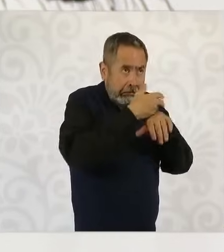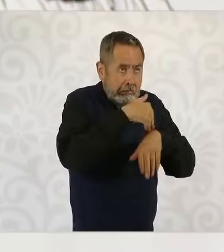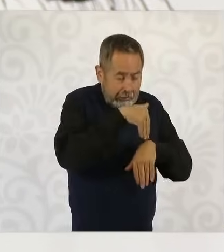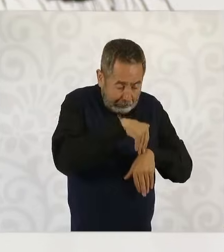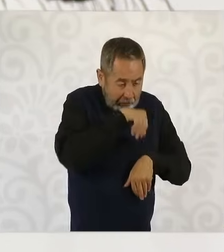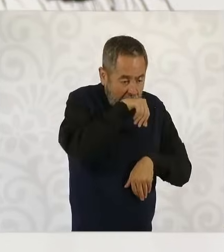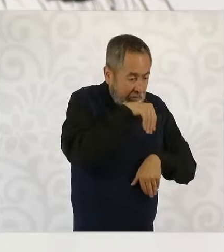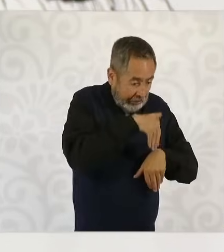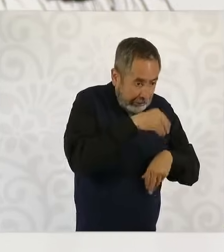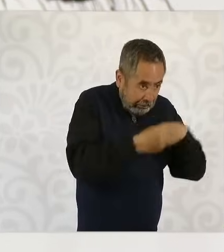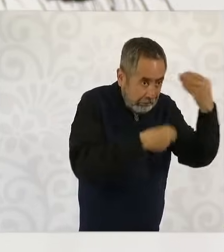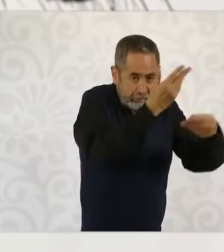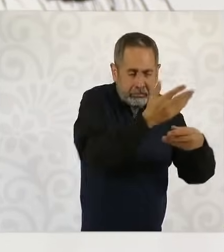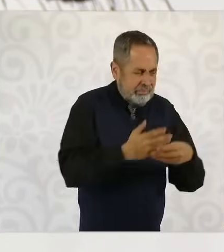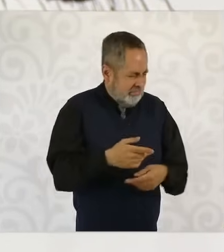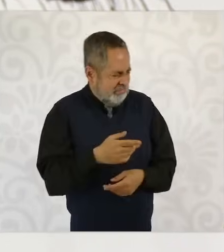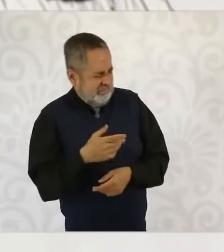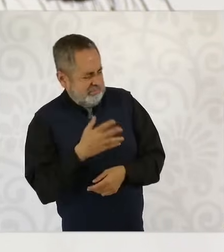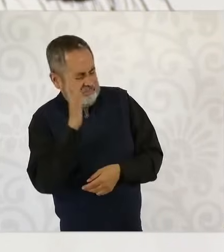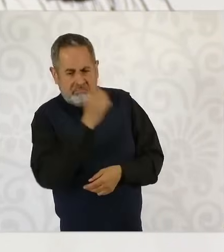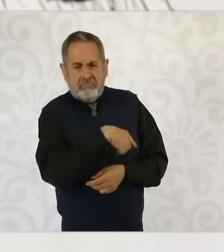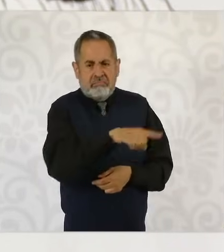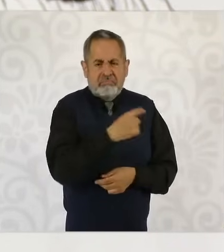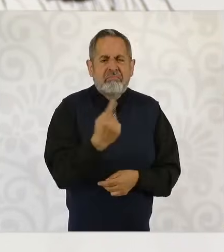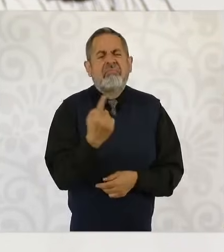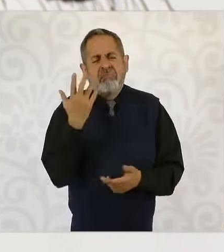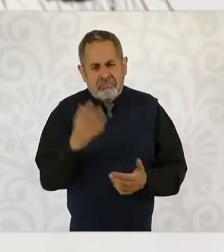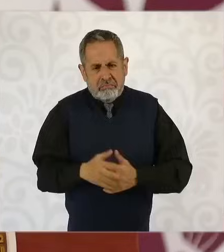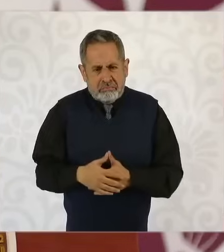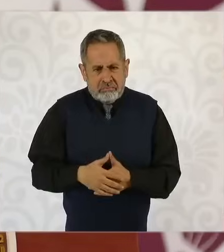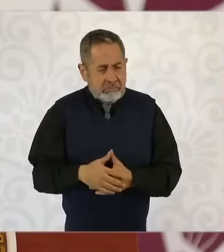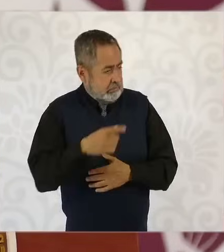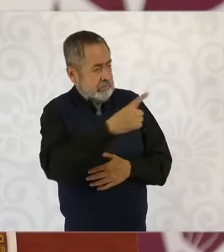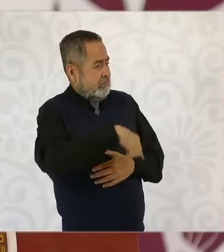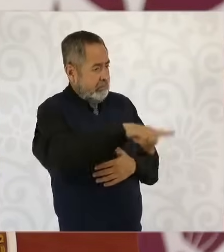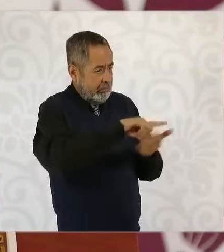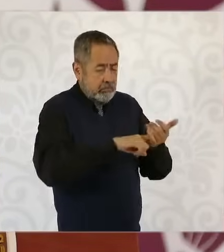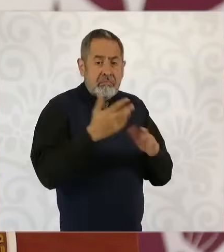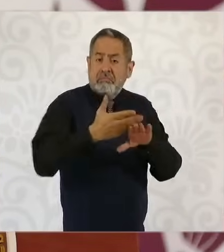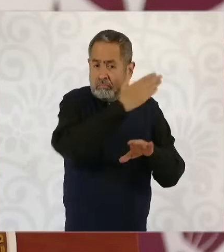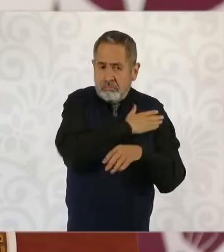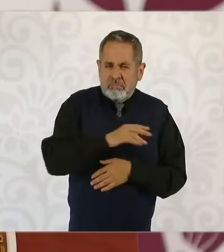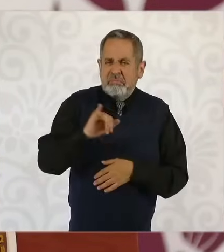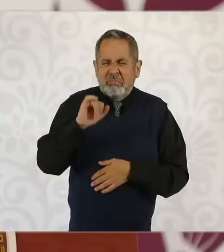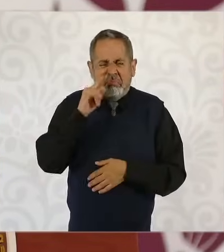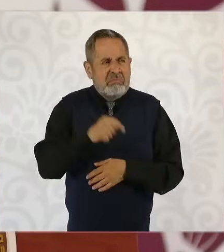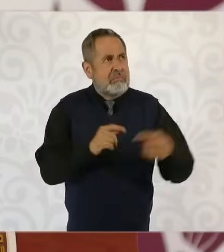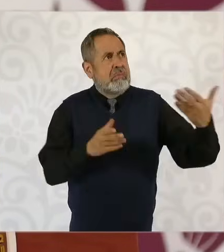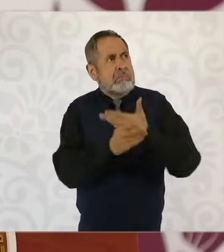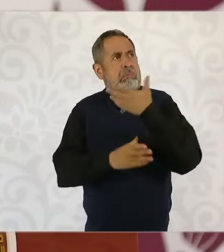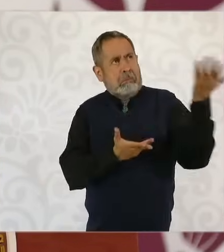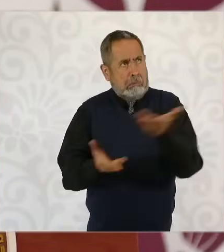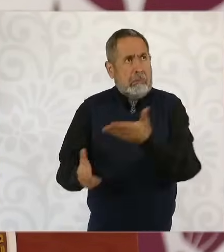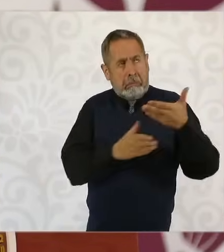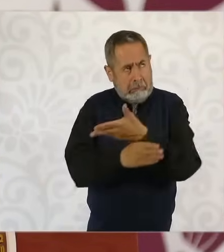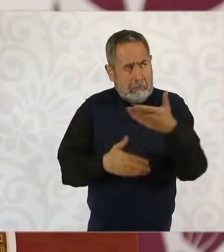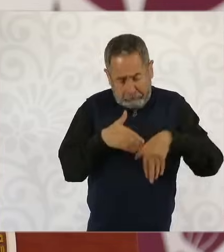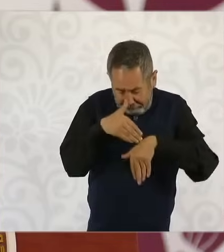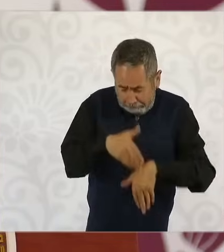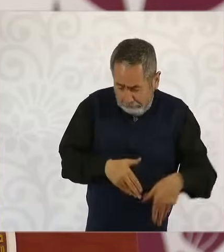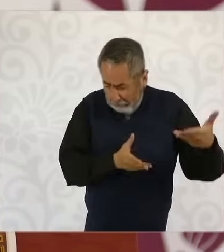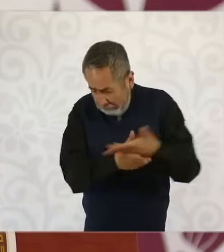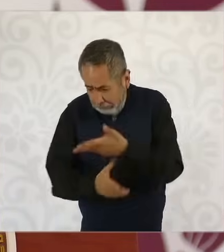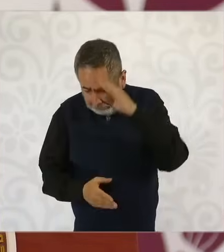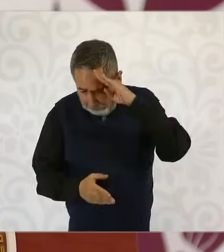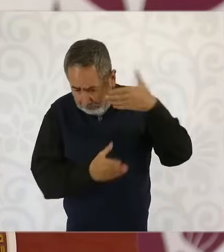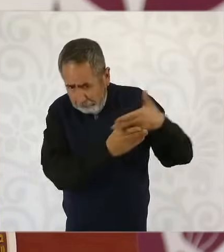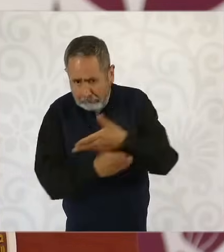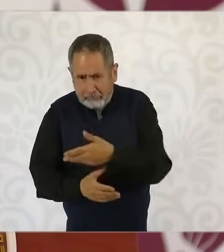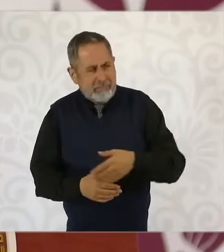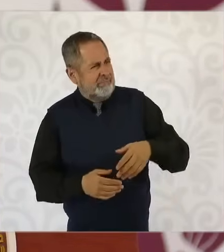que permitieron la injerencia entonces ahora sí este que Marina no participe